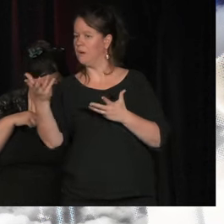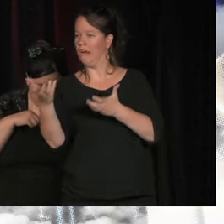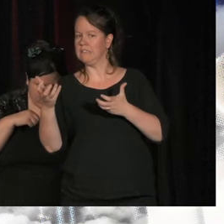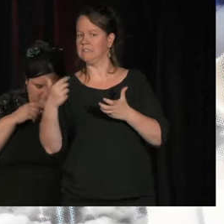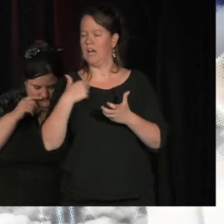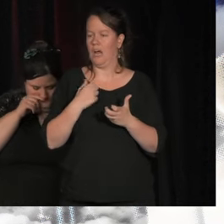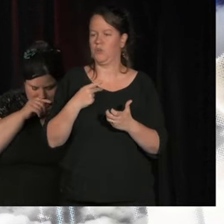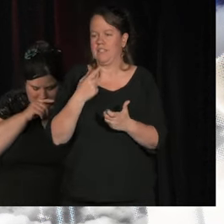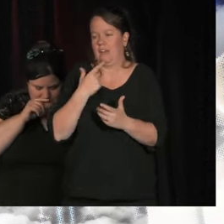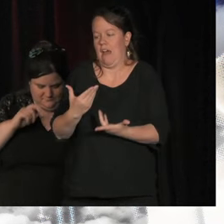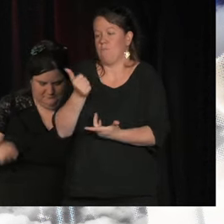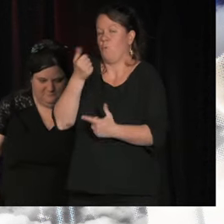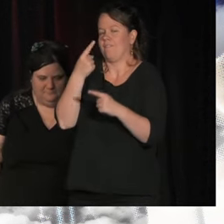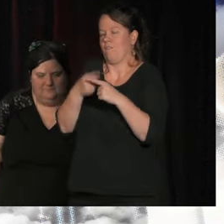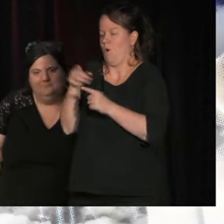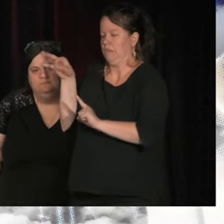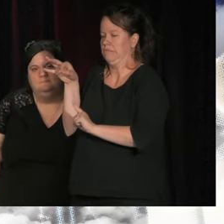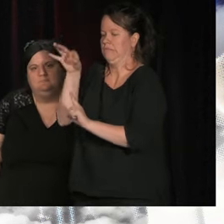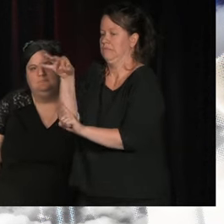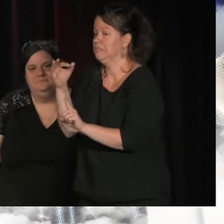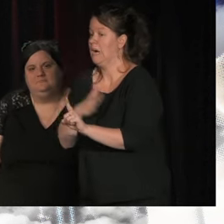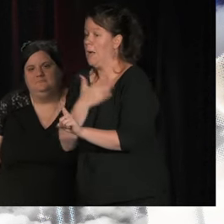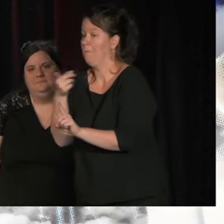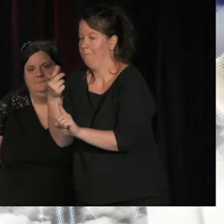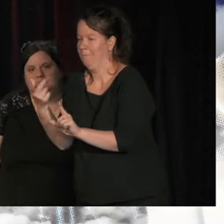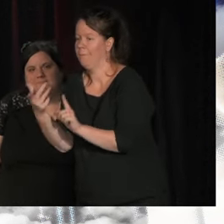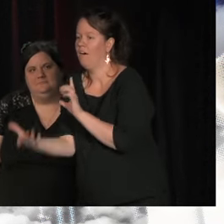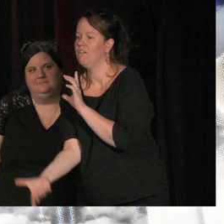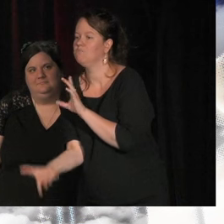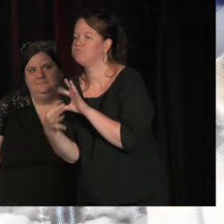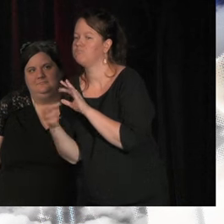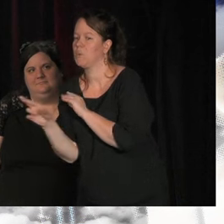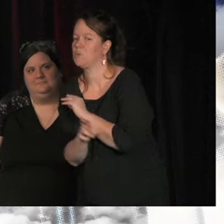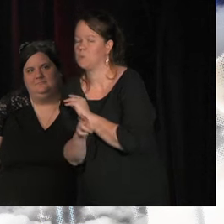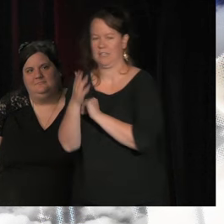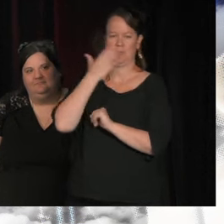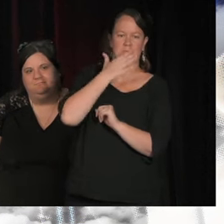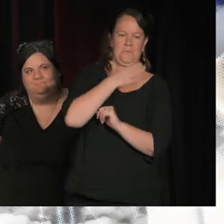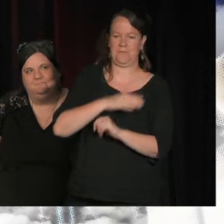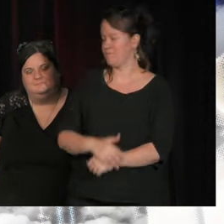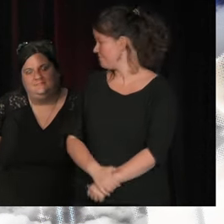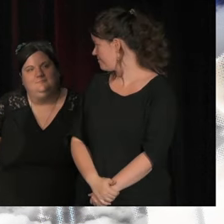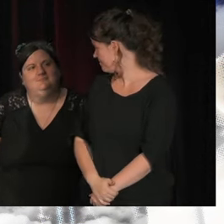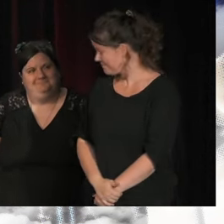les bonnes personnes aux bons postes, qui vont peut-être faire un jeu qui va nous plaire derrière. Après, moi, je ne suis pas du tout dans la mouvance de dire que le jeu vidéo ne va pas bien ou quoi que ce soit.